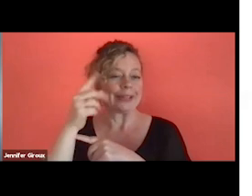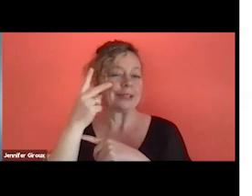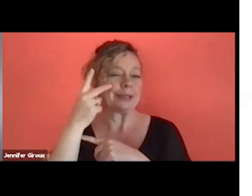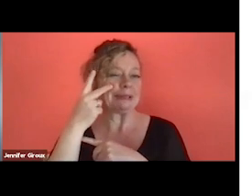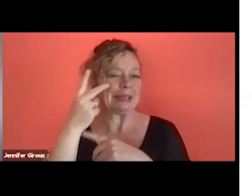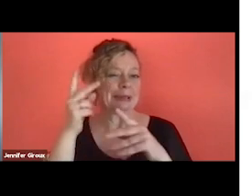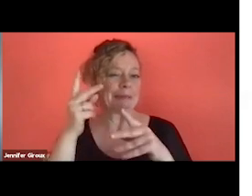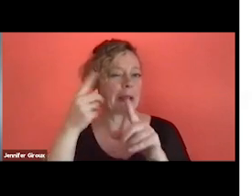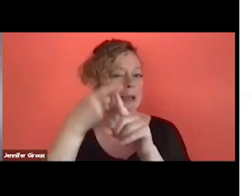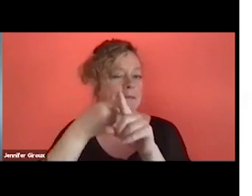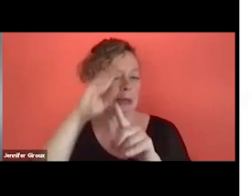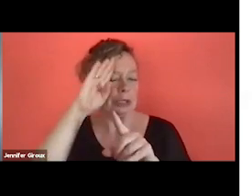de todos nosotros hoy.